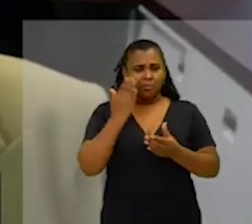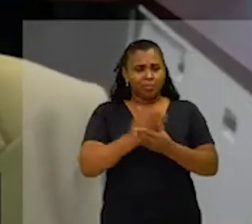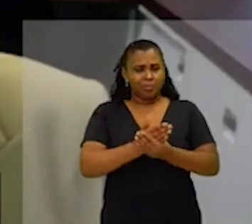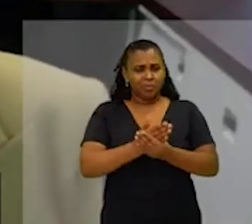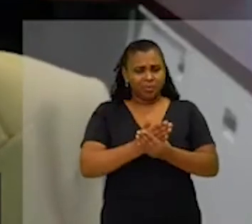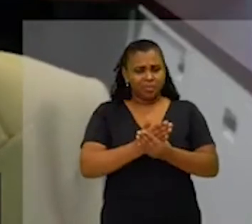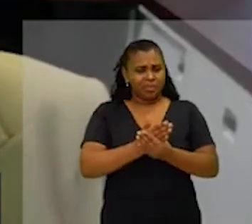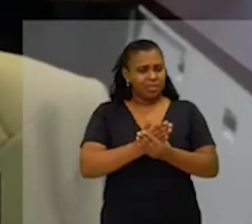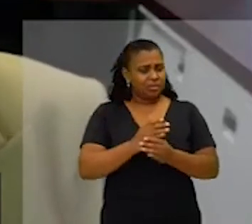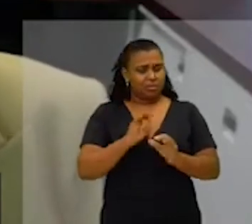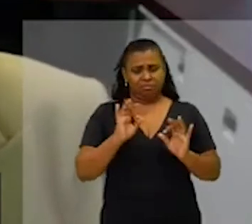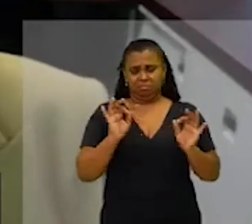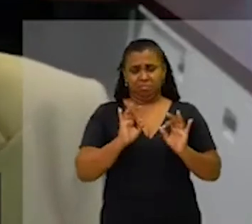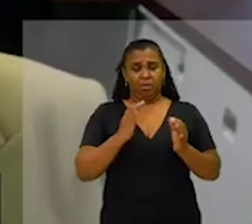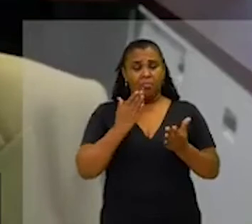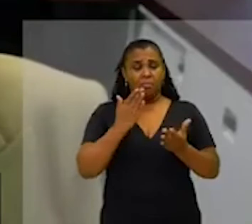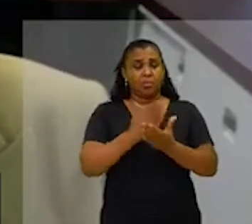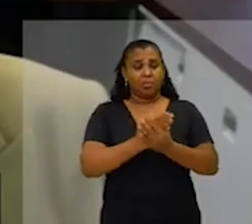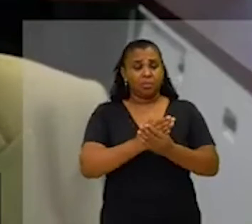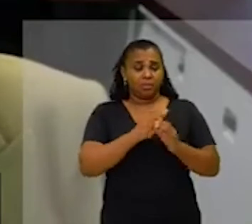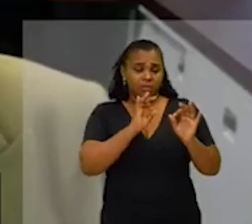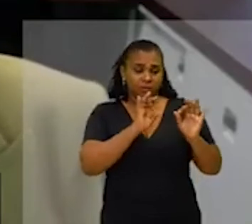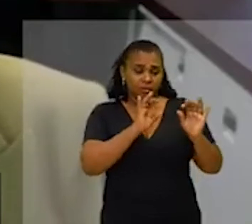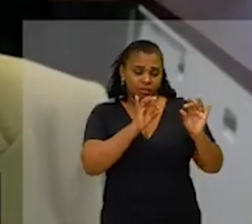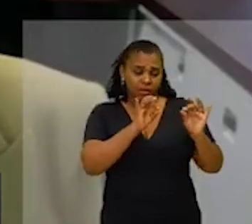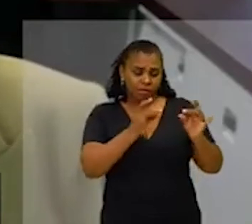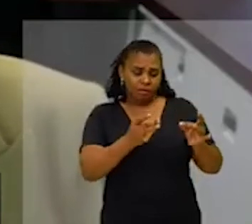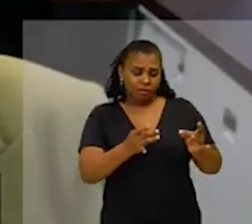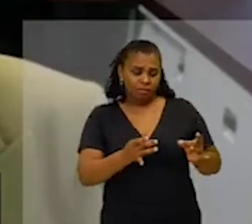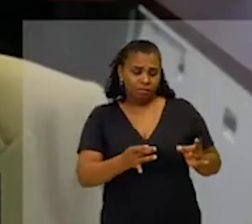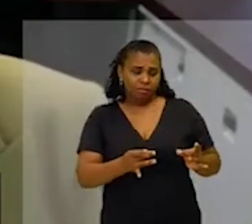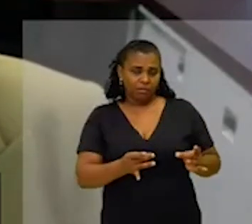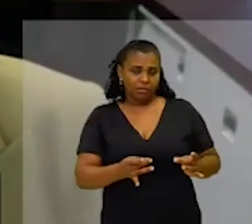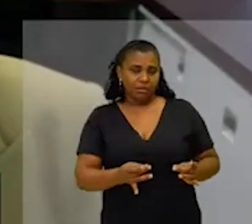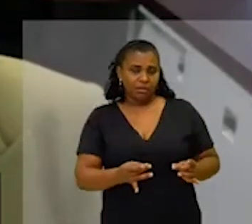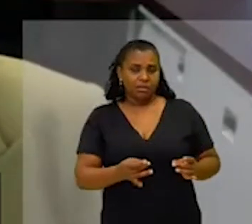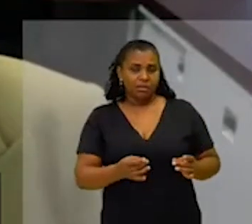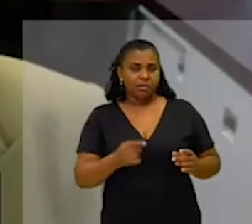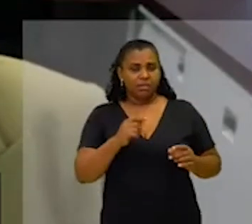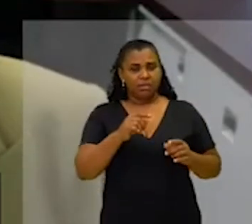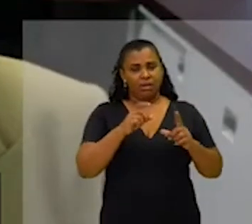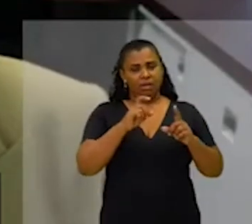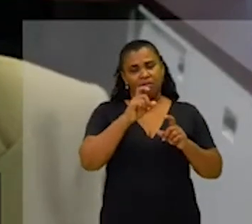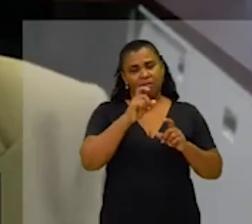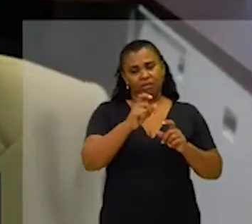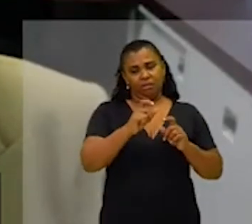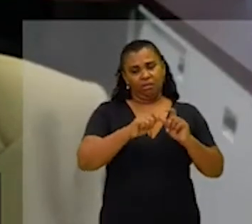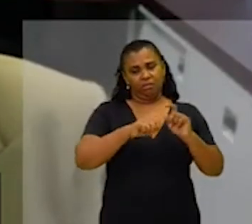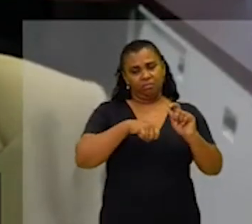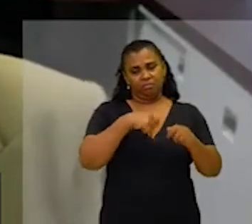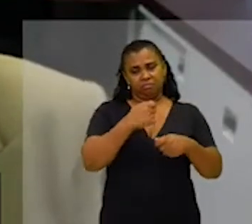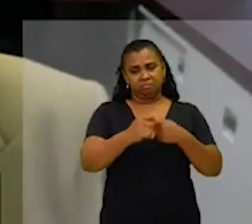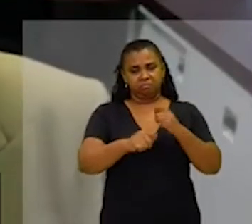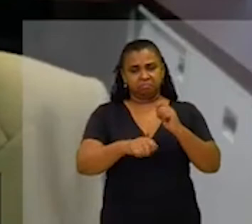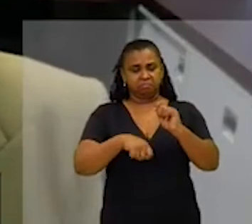processual e lá os termos atuais autuação baixa órgão judicial classe recurso relatoria concluso